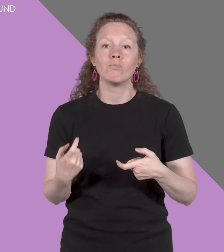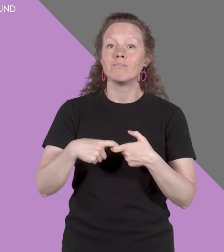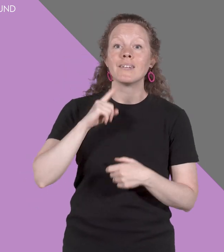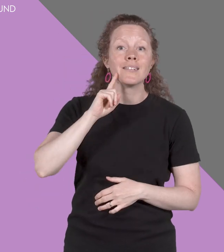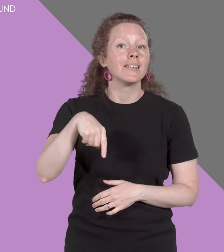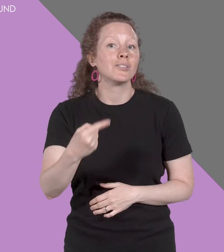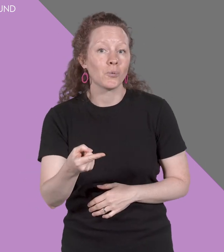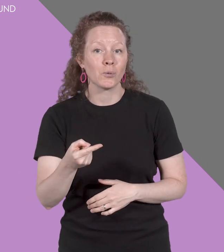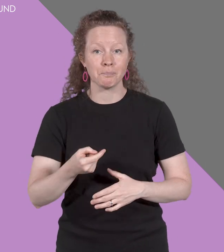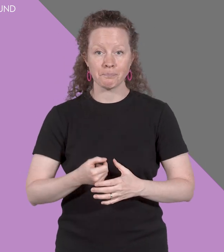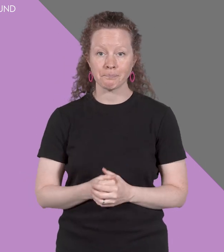för nästa år står klara.